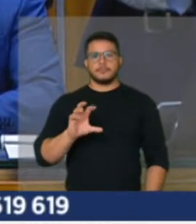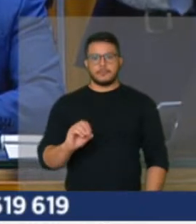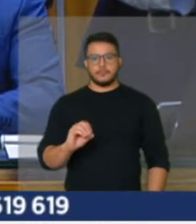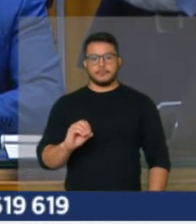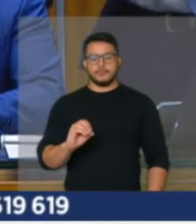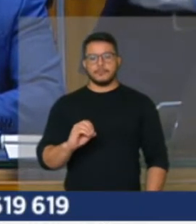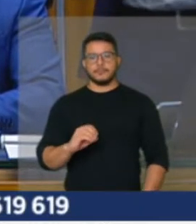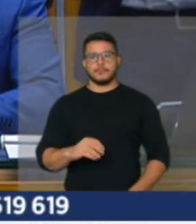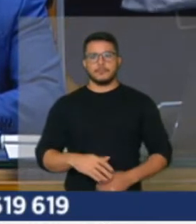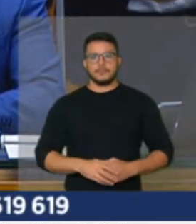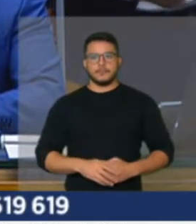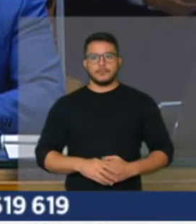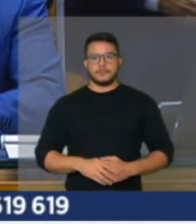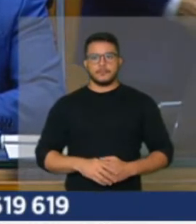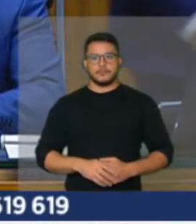FAVORÁVEL COMO PARA VOTAR